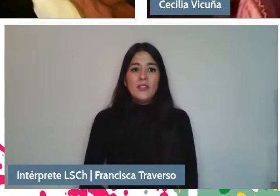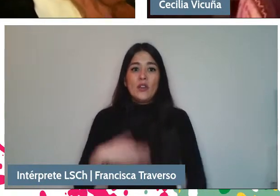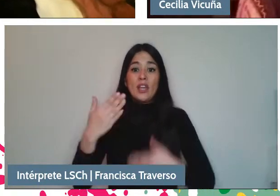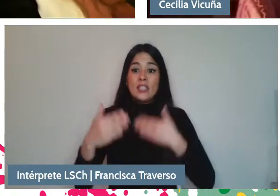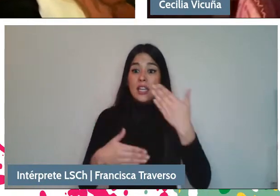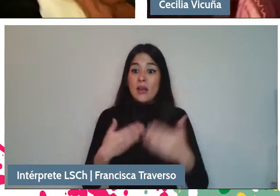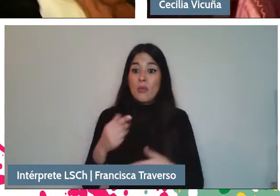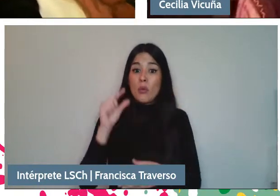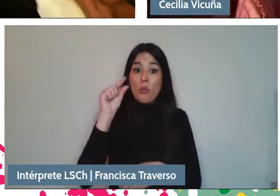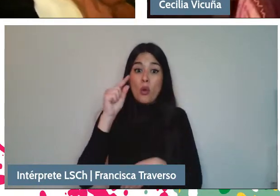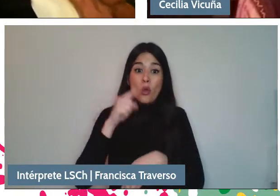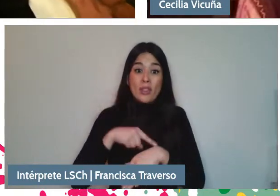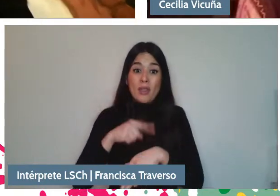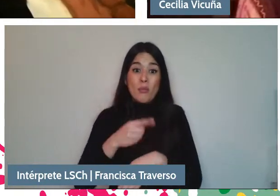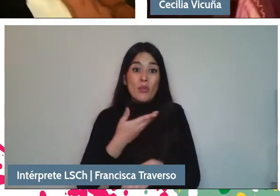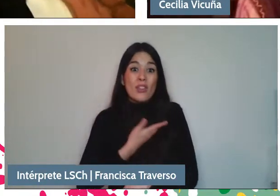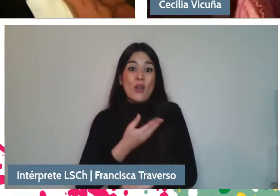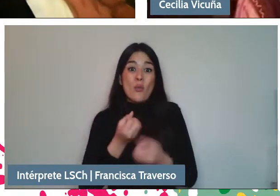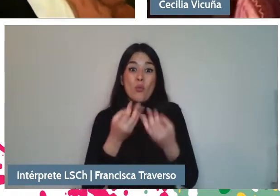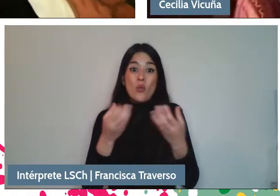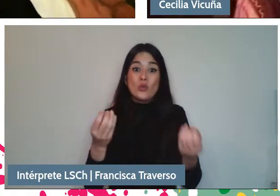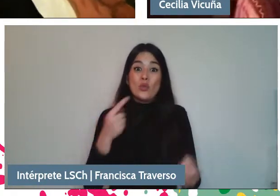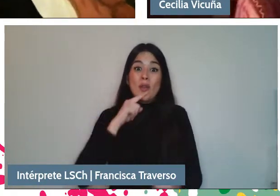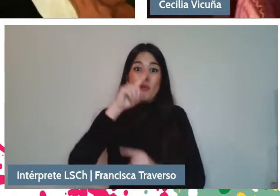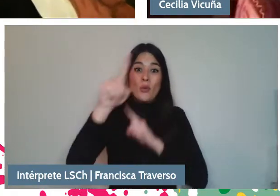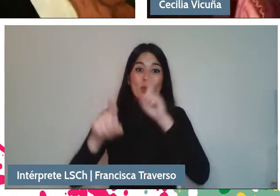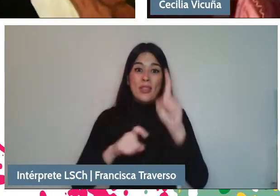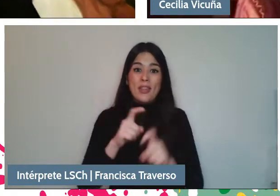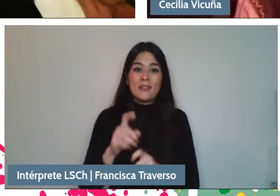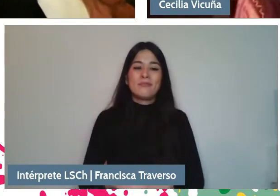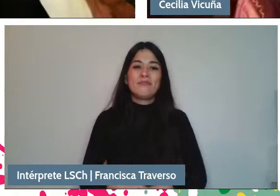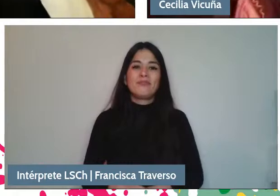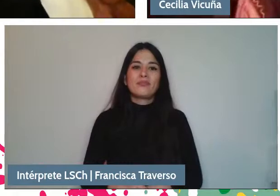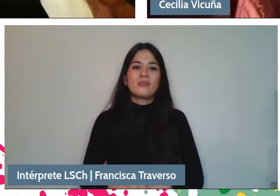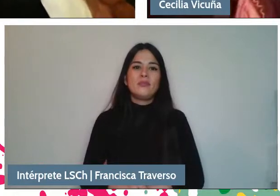y tengo muchas cosas que preguntarte. Yo pensaba en esta experiencia